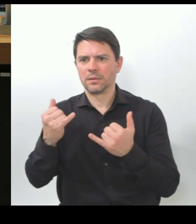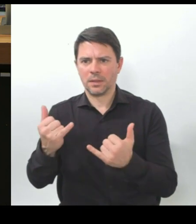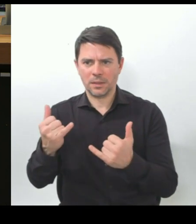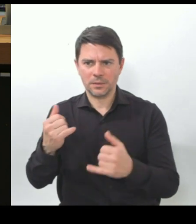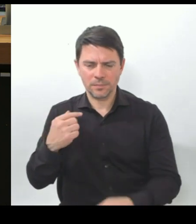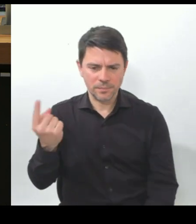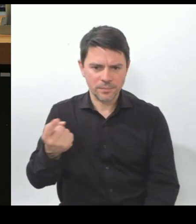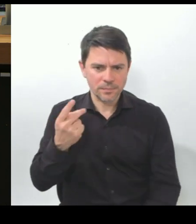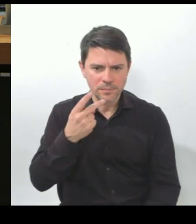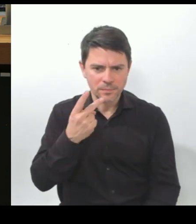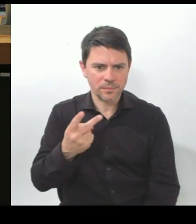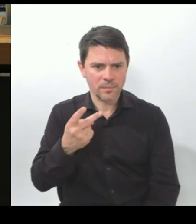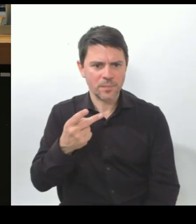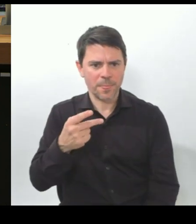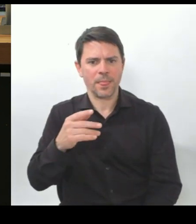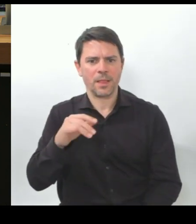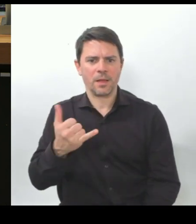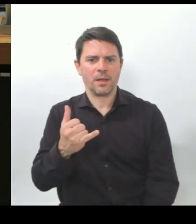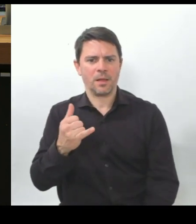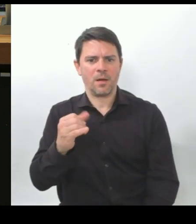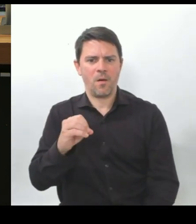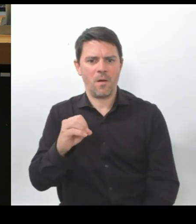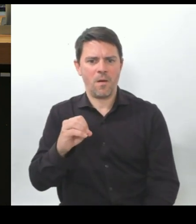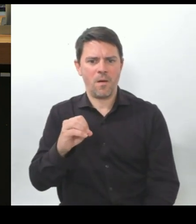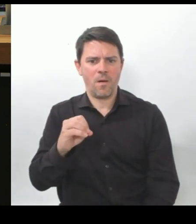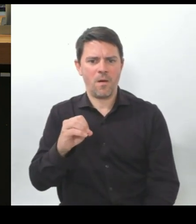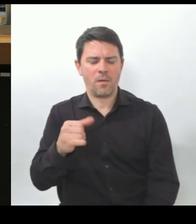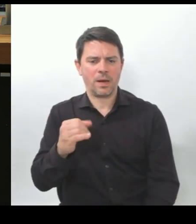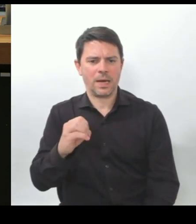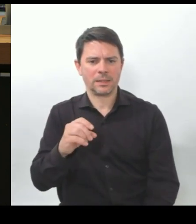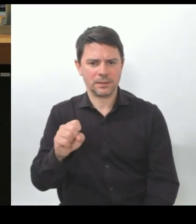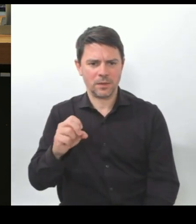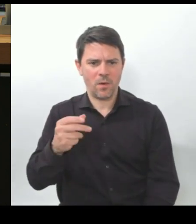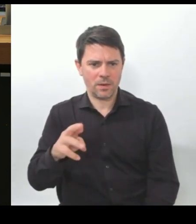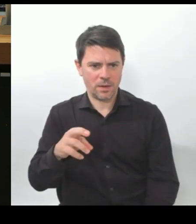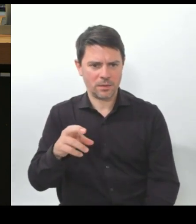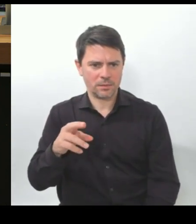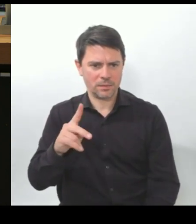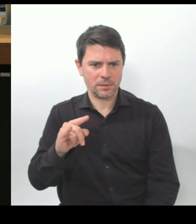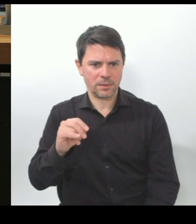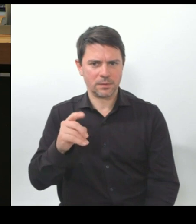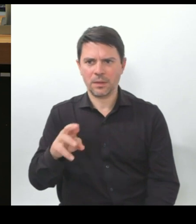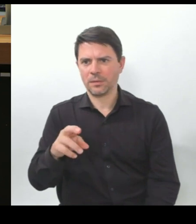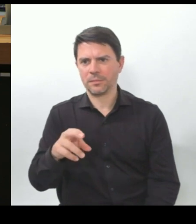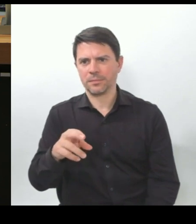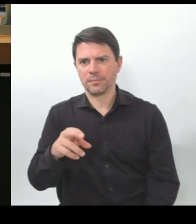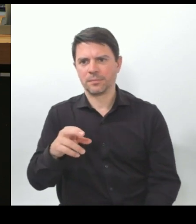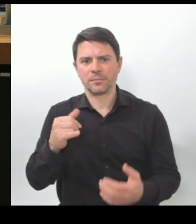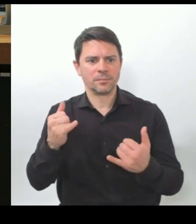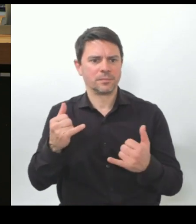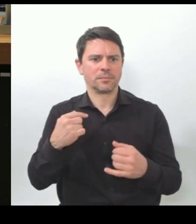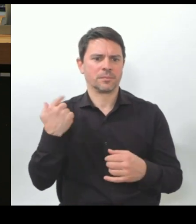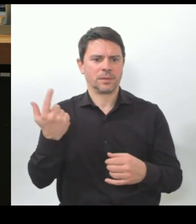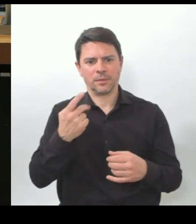nicht diesen Bären auf. Diese Erzählung ist dermaßen unglaubwürdig. Das ist wirklich unter ihrem Niveau nein das